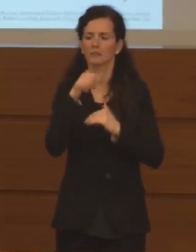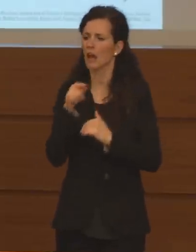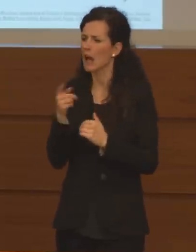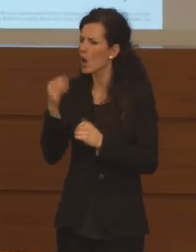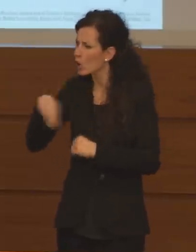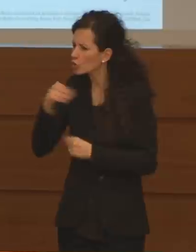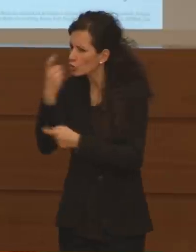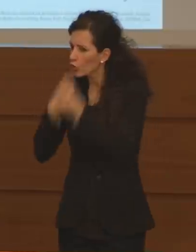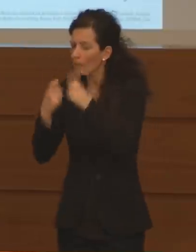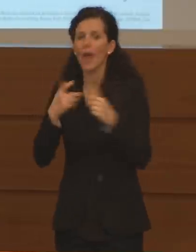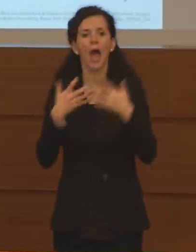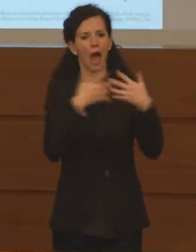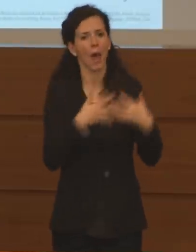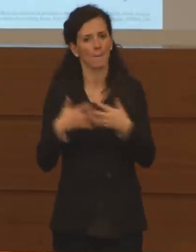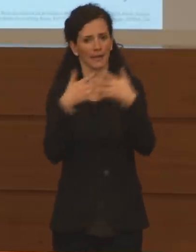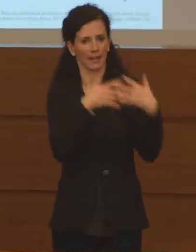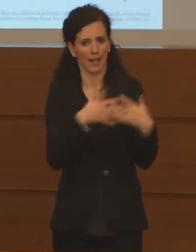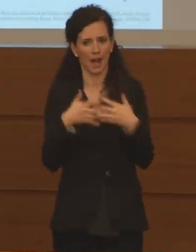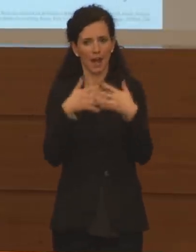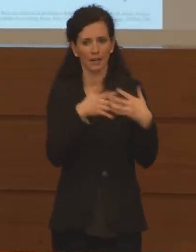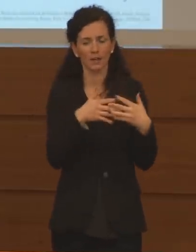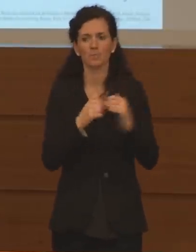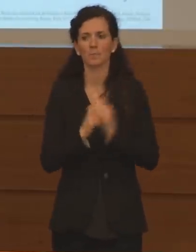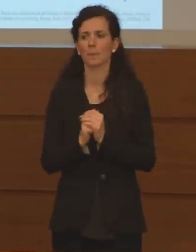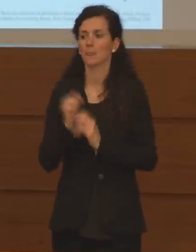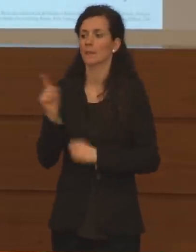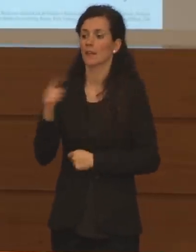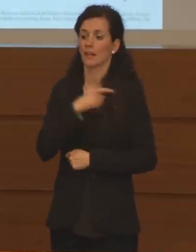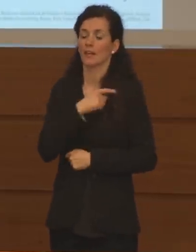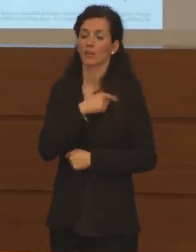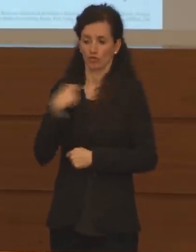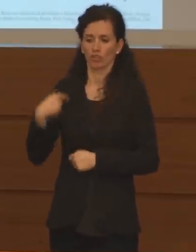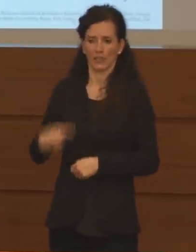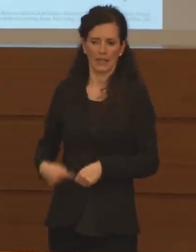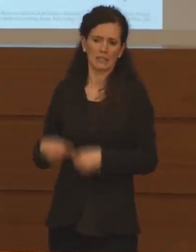I cinesi sicuramente hanno candidati vaccini, in Italia addirittura